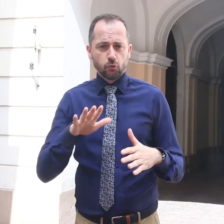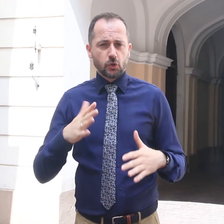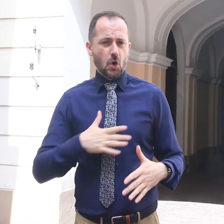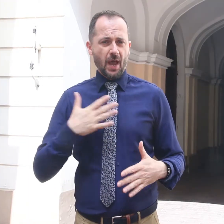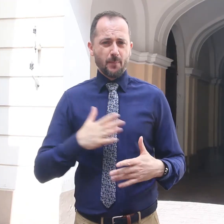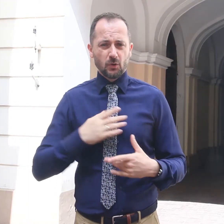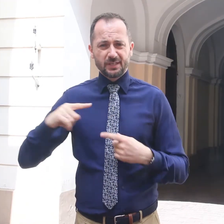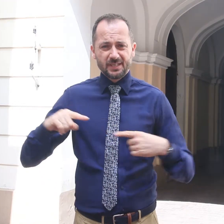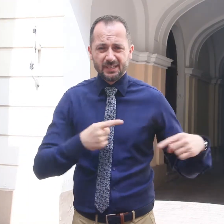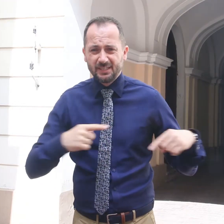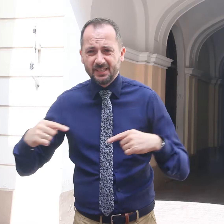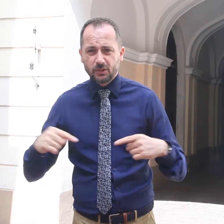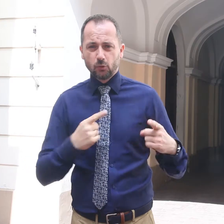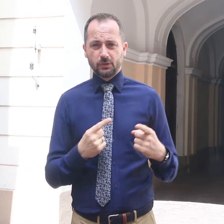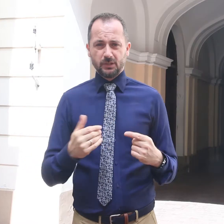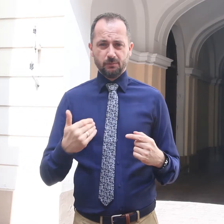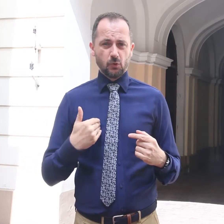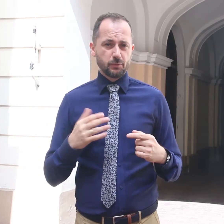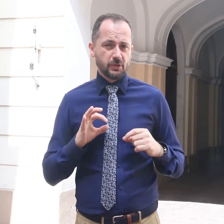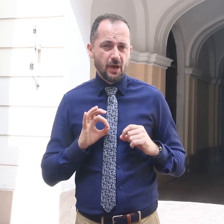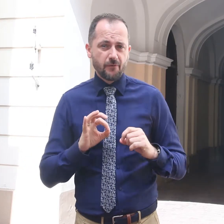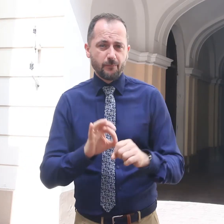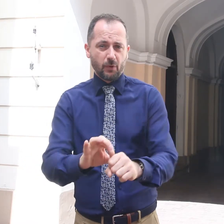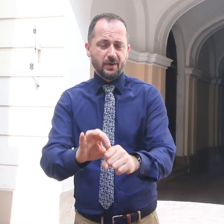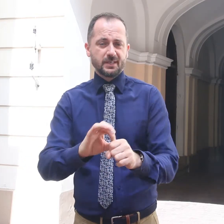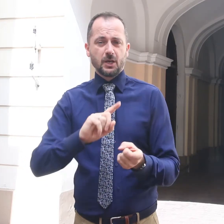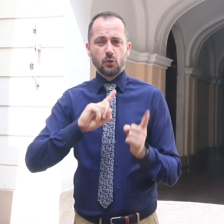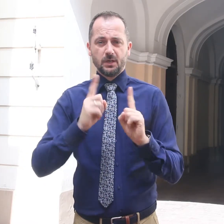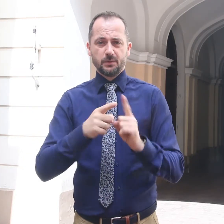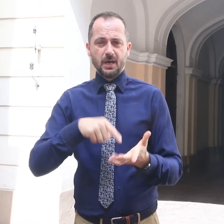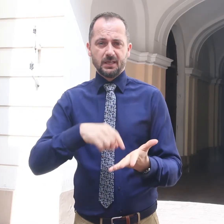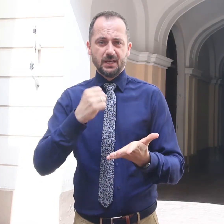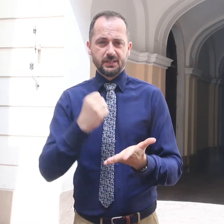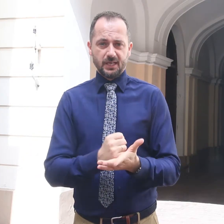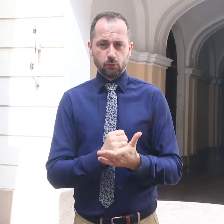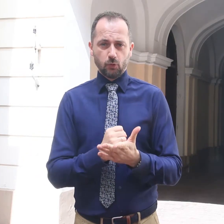Sporo dyskusji było przy wprowadzaniu zmian statutowych,